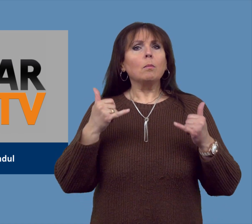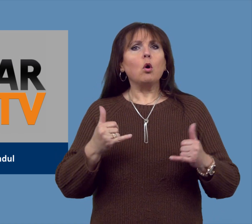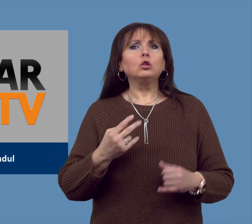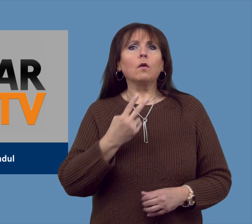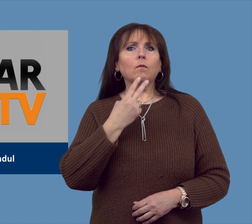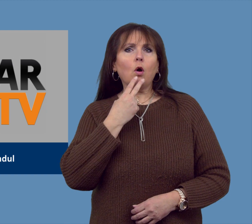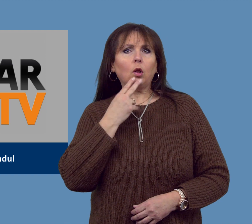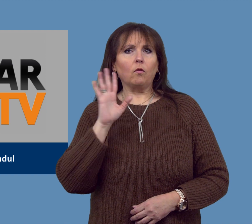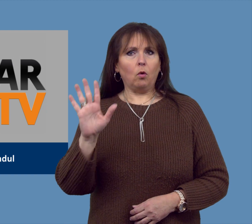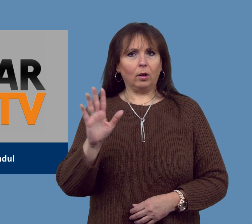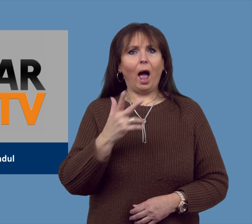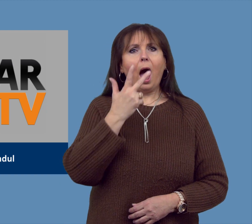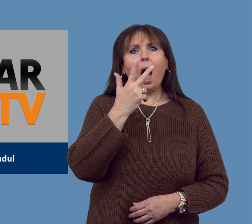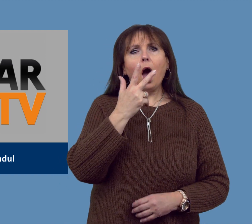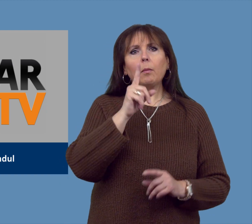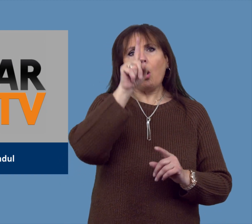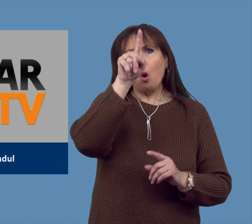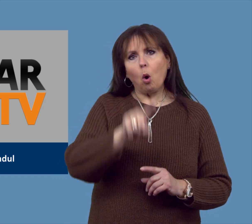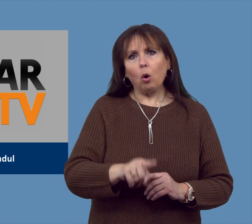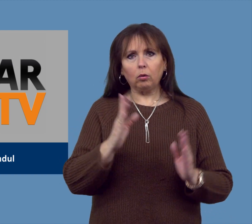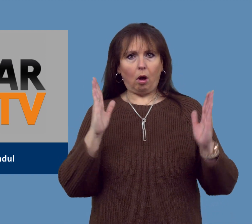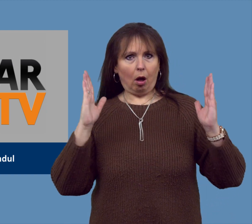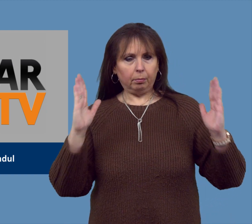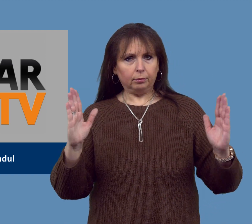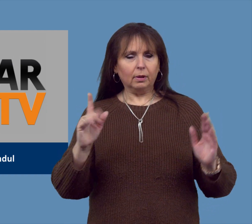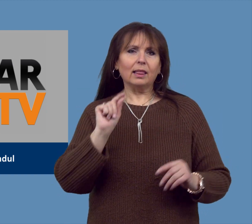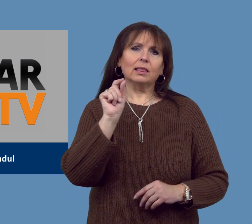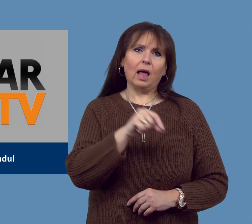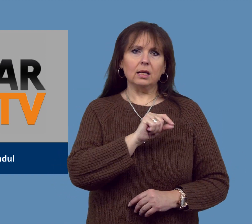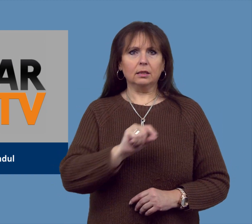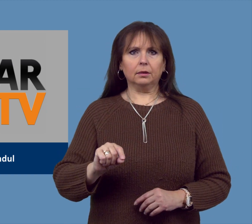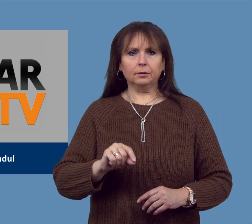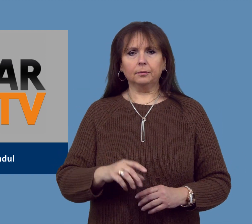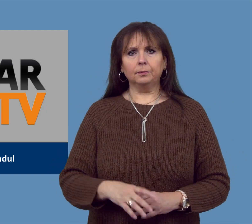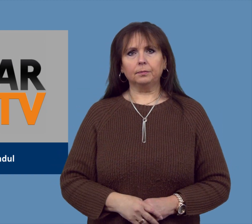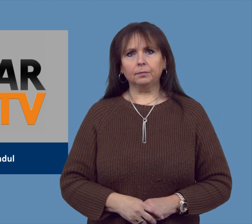A Vodafone Magyarország a következő 3 hónapban teszteli az újonnan induló csatornát.